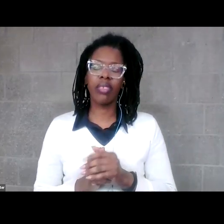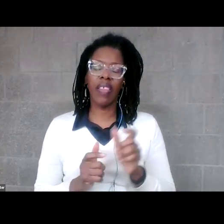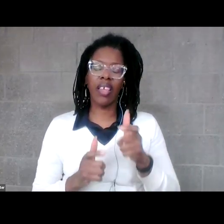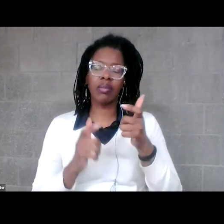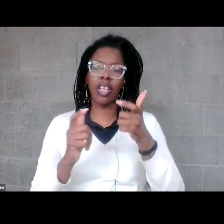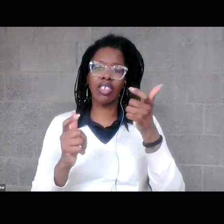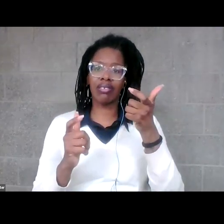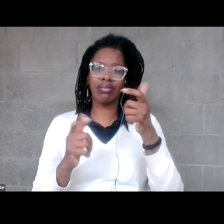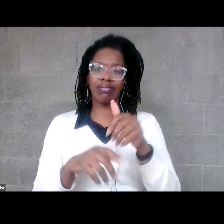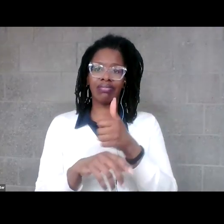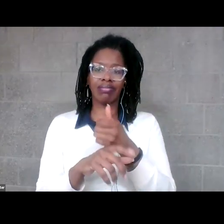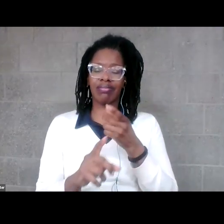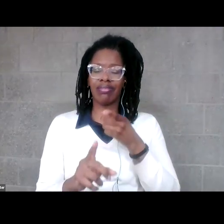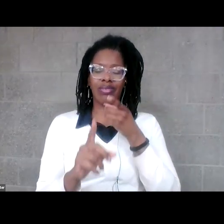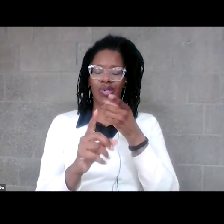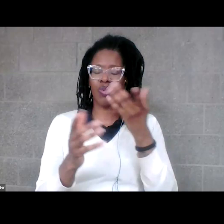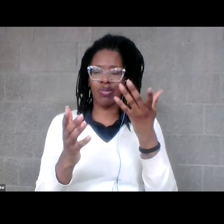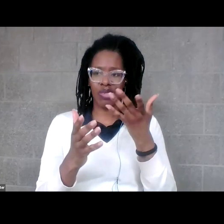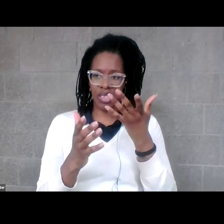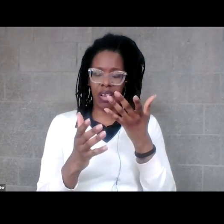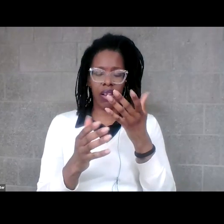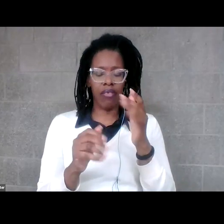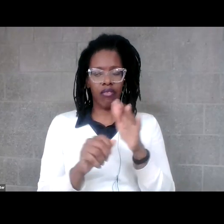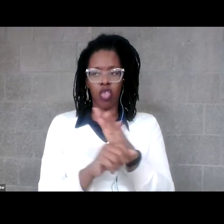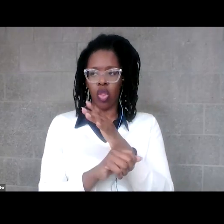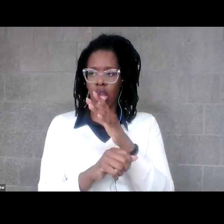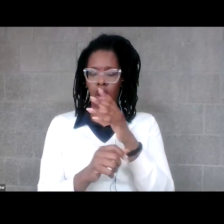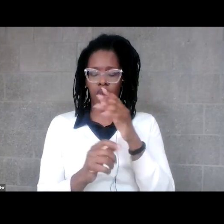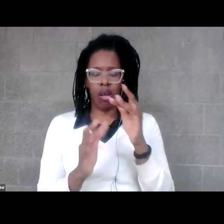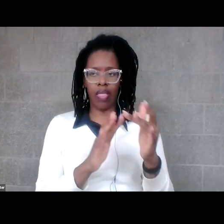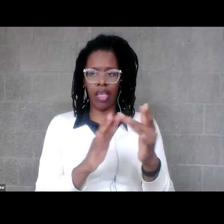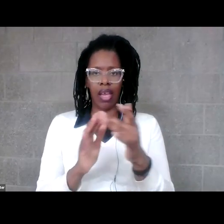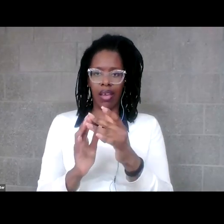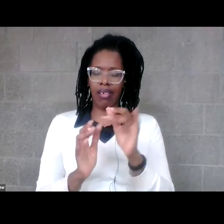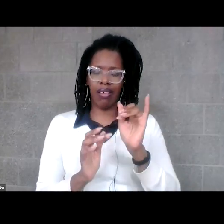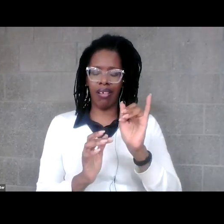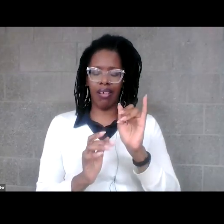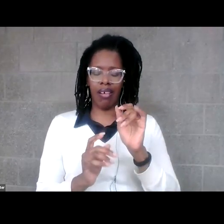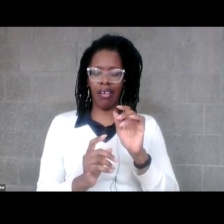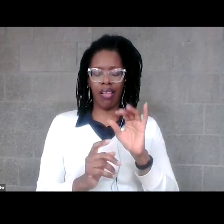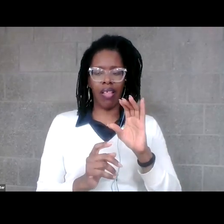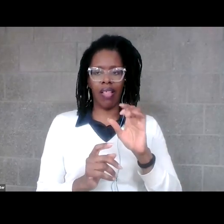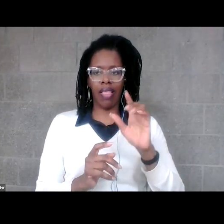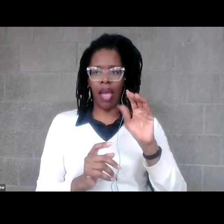una solicitud iClaim completamente en línea simplificada que aprovecha preguntas con lenguaje claro